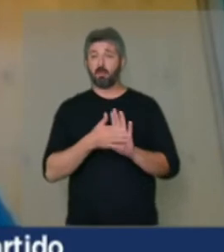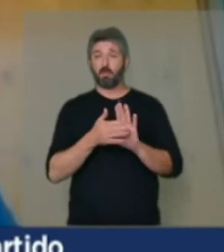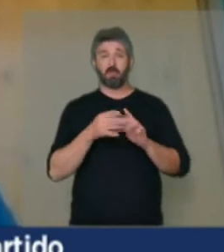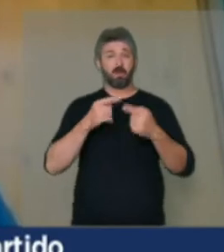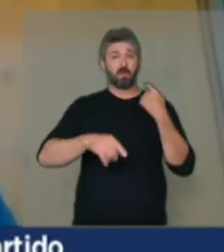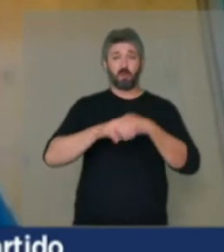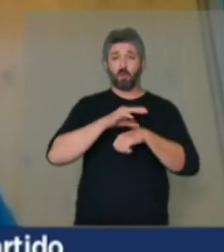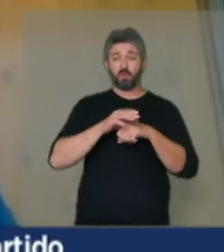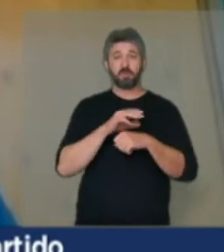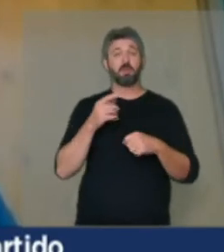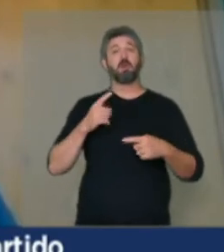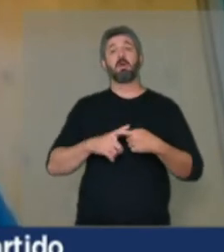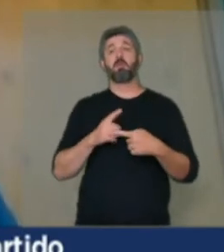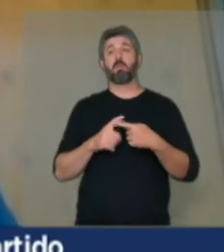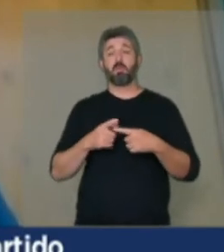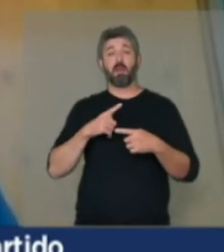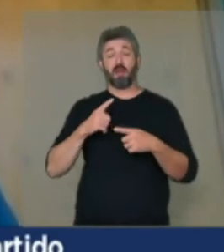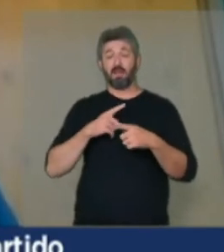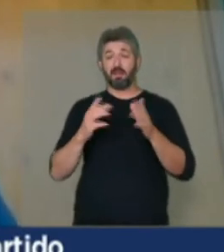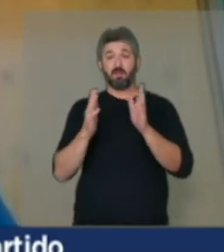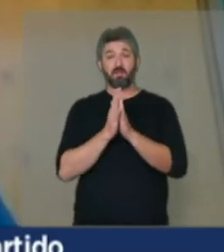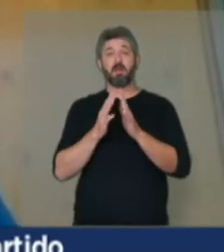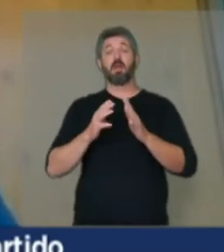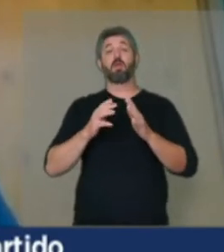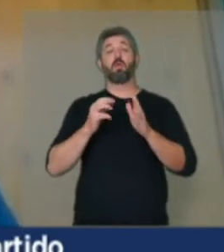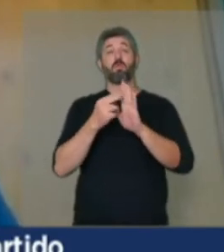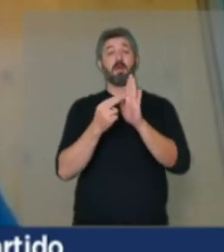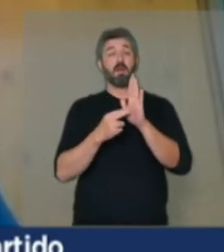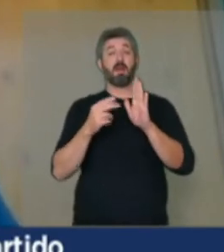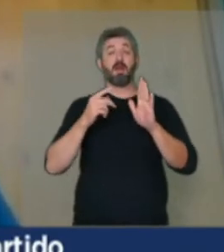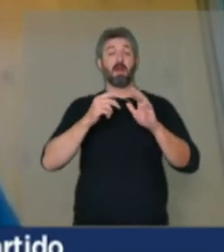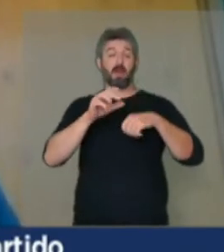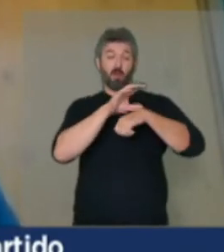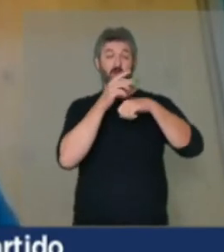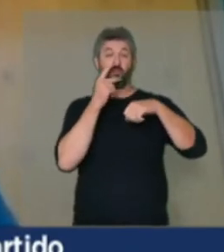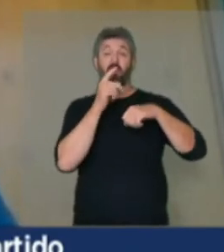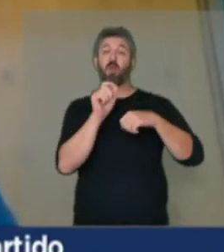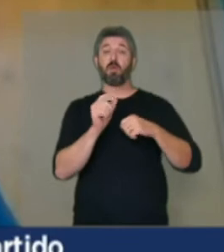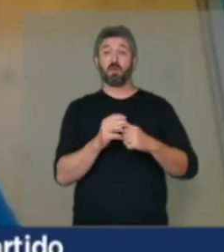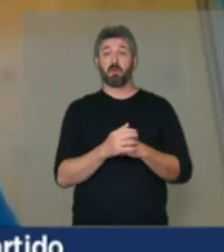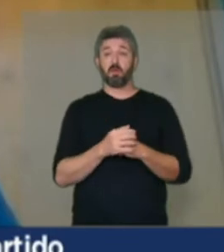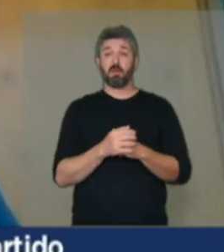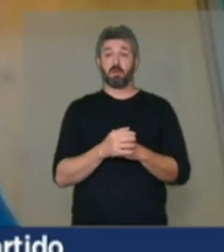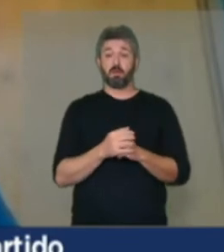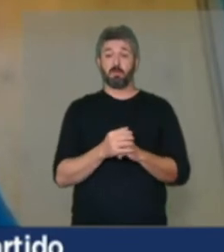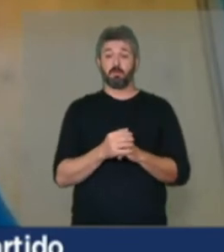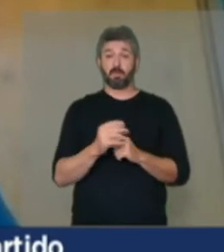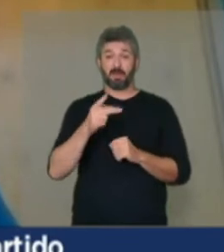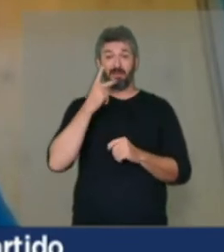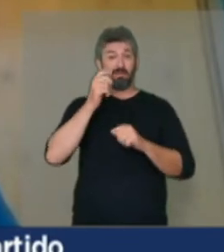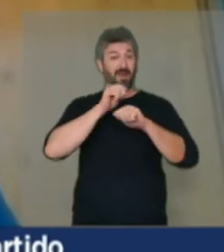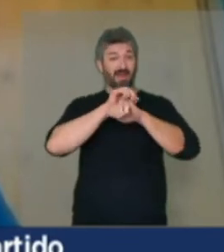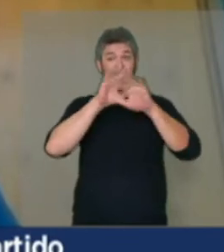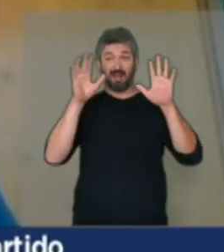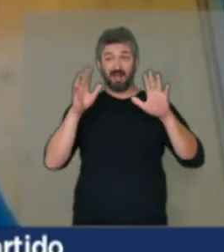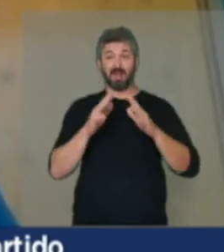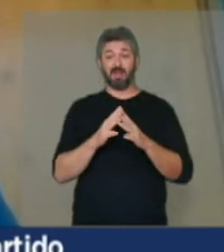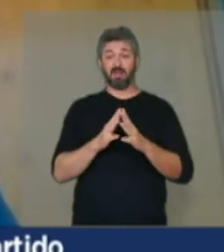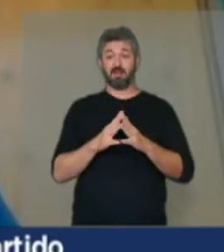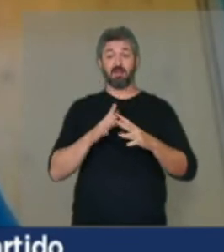INCONSTITUCIONAL, PORQUE SE DEPARA COM... A CONSTITUIÇÃ O, ELA DIZ DE FORMA BEM CLARA QUE SÃO PROTEGIDAS COMO CLÁUSULAS PÉTREAS, EM RELAÇÃO AO DIREITO DOS POVOS